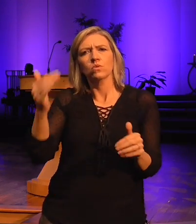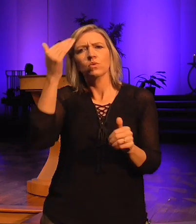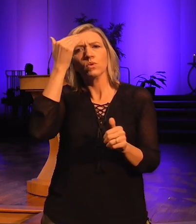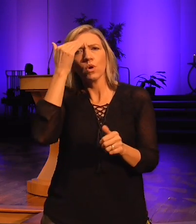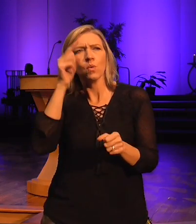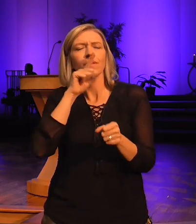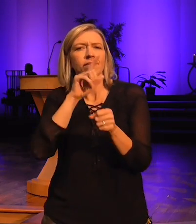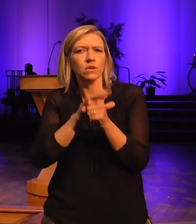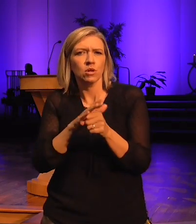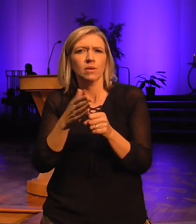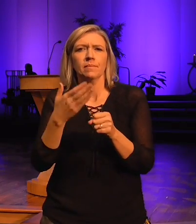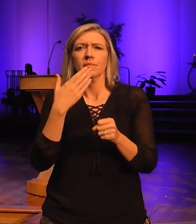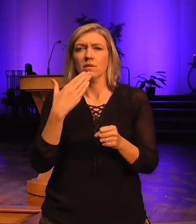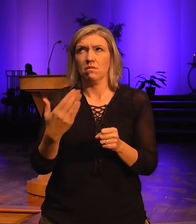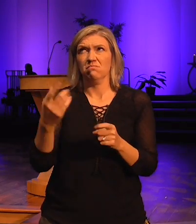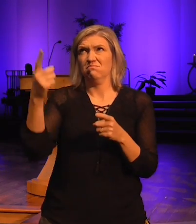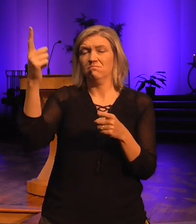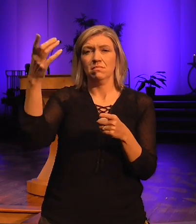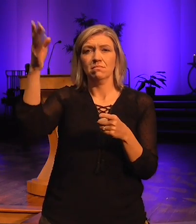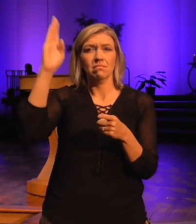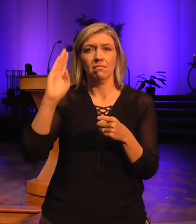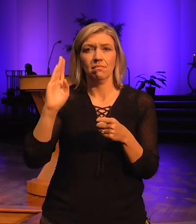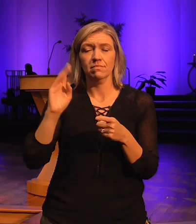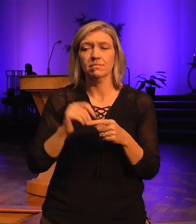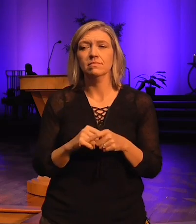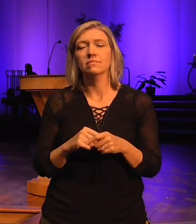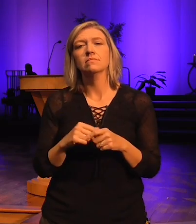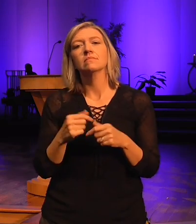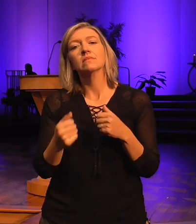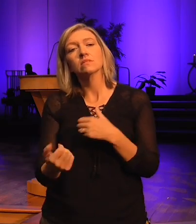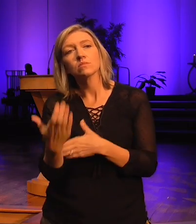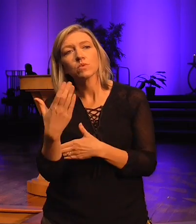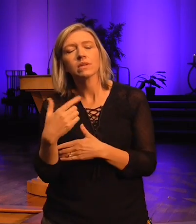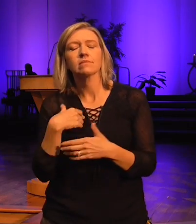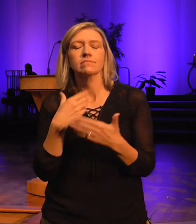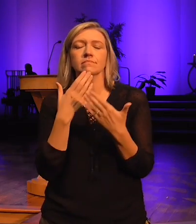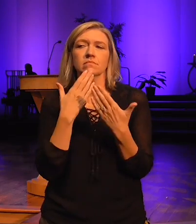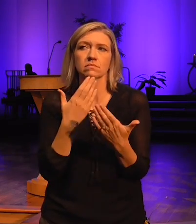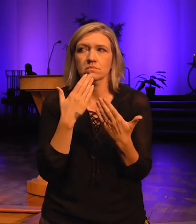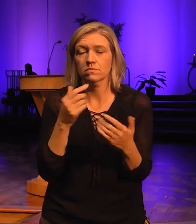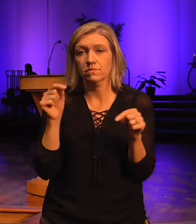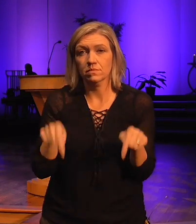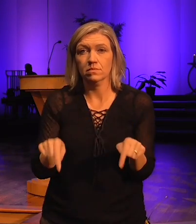así que esta mañana doy tremendas gracias a nuestra comunidad por todo el bien que hacemos en nuestra